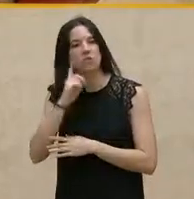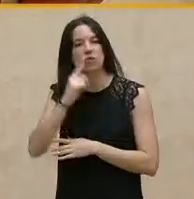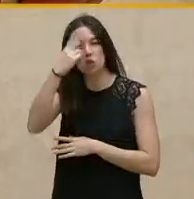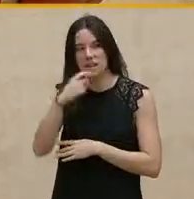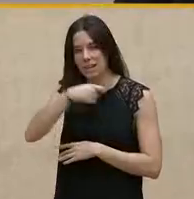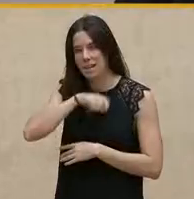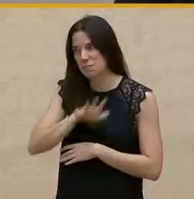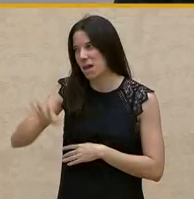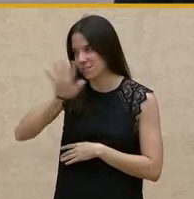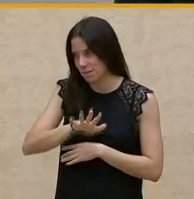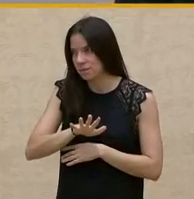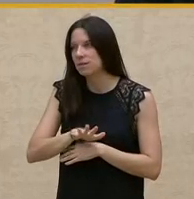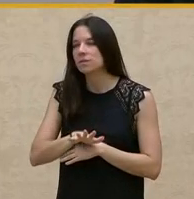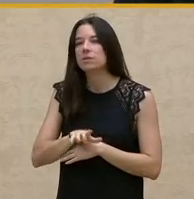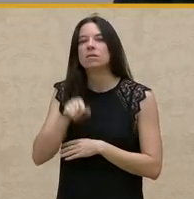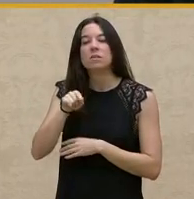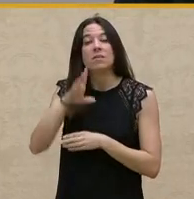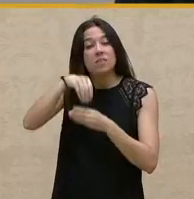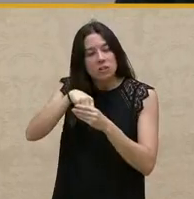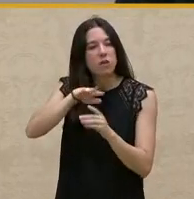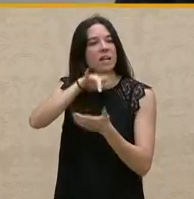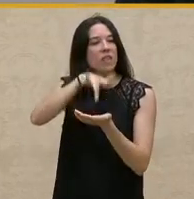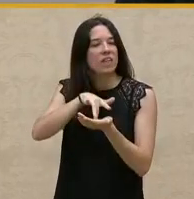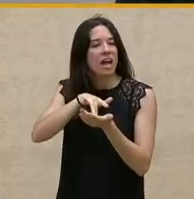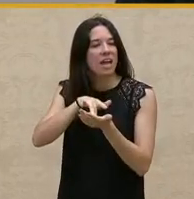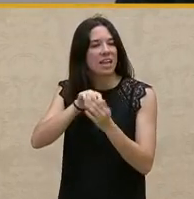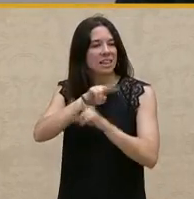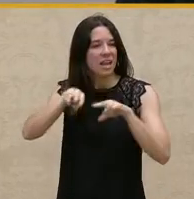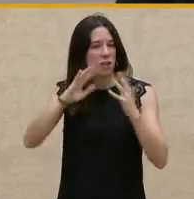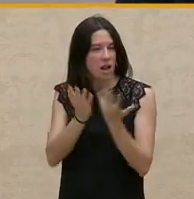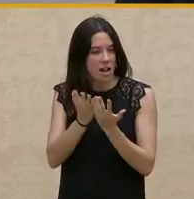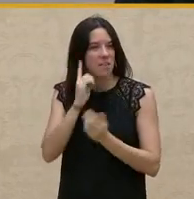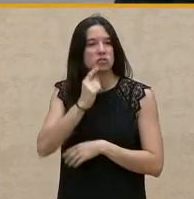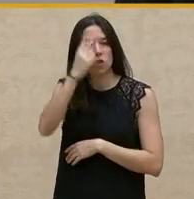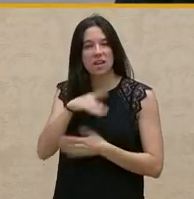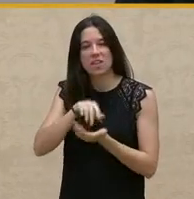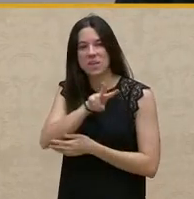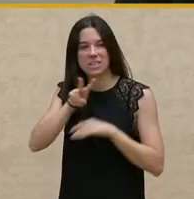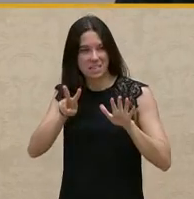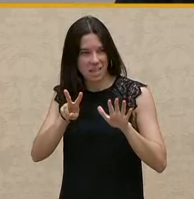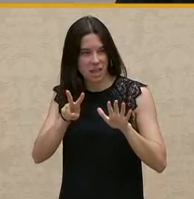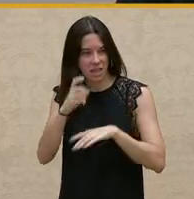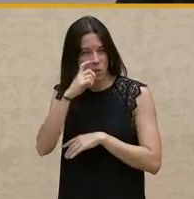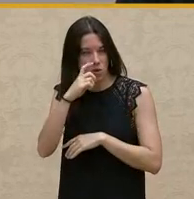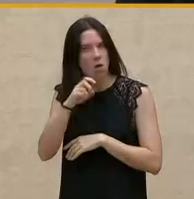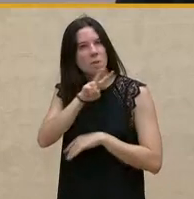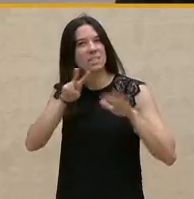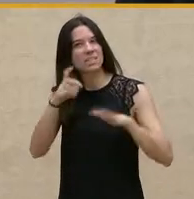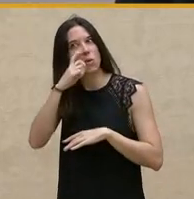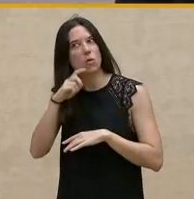que está enmarcada en el día del 27 de junio. El 27 de junio no era posible hacer en el Congreso